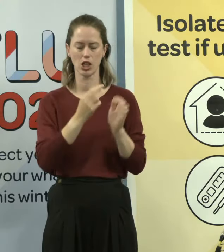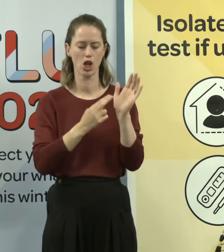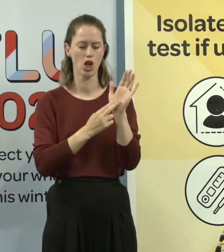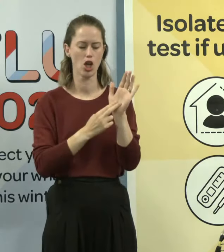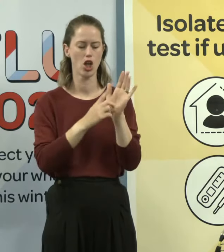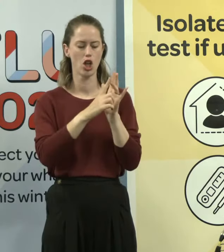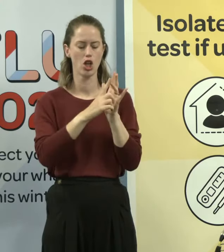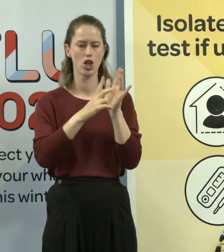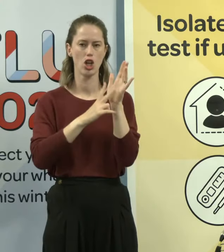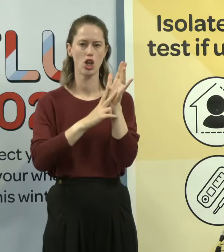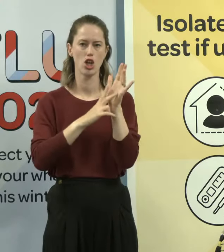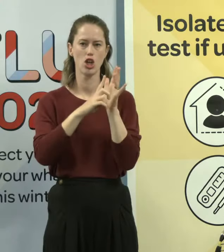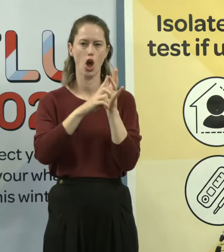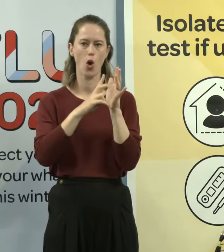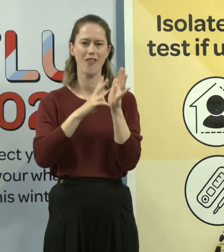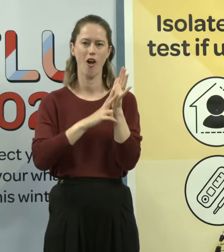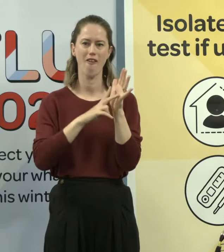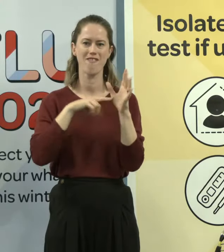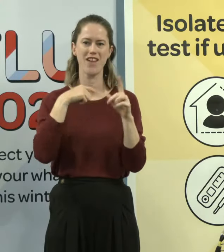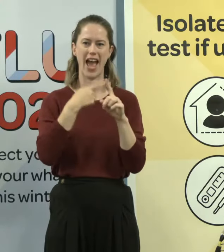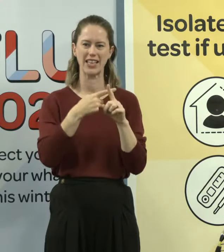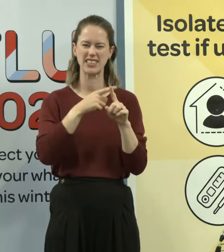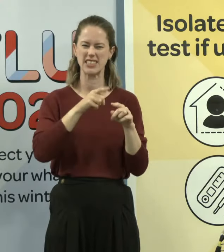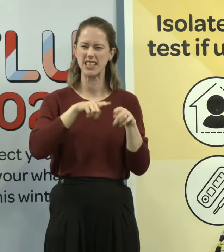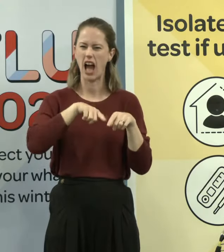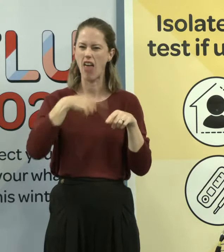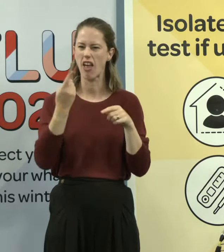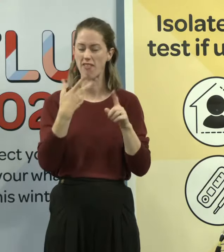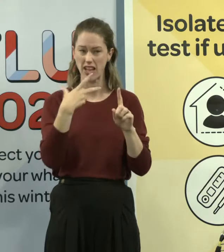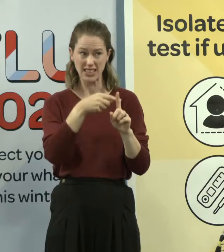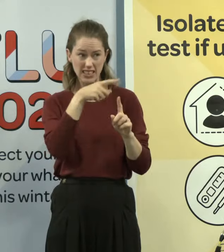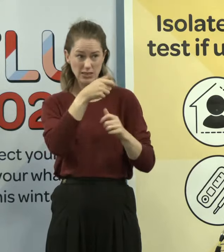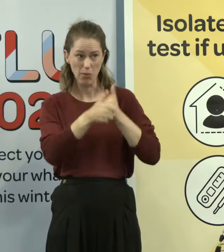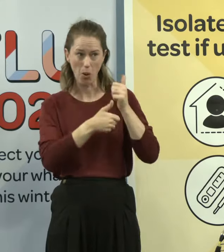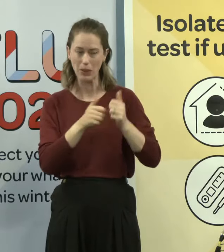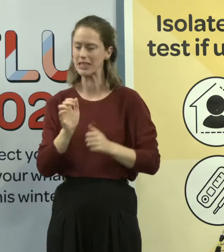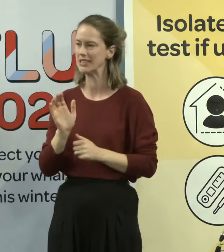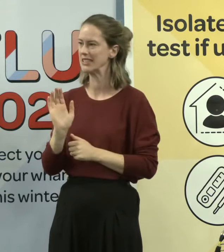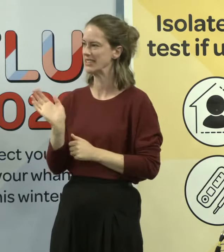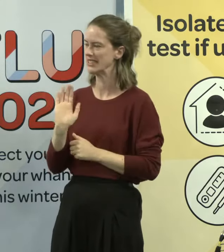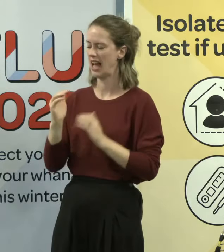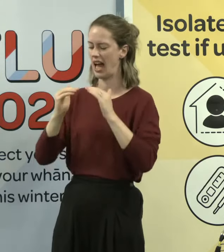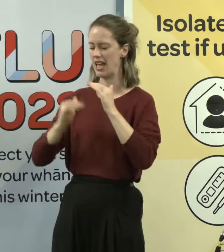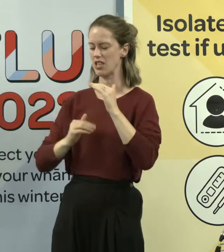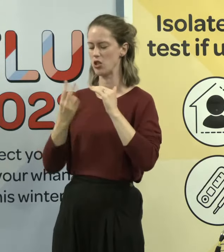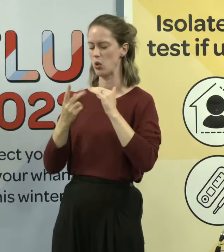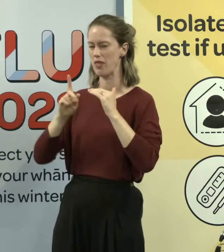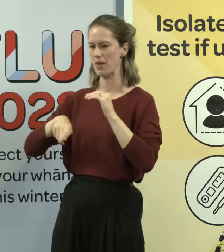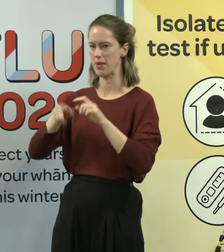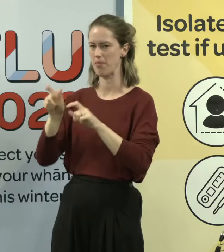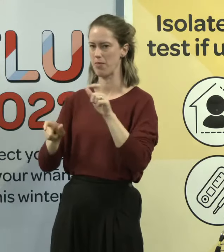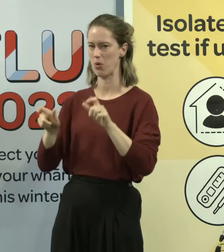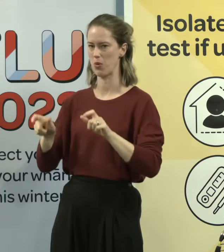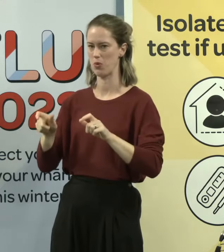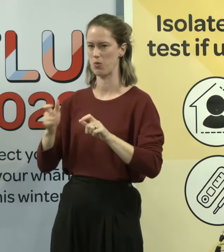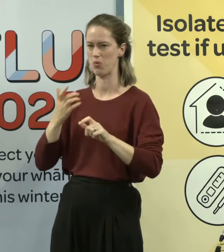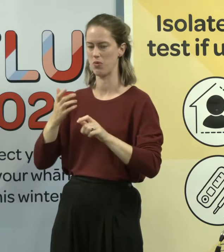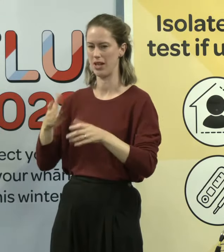te tuku kaupapa ki karohia te